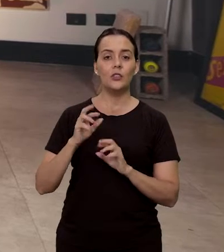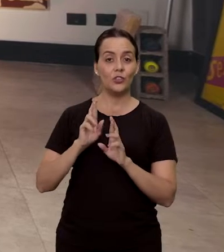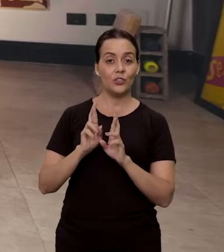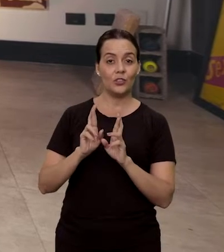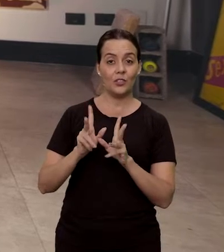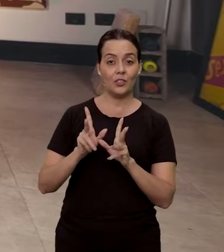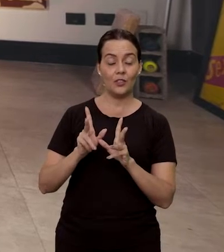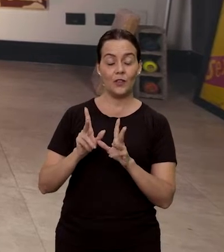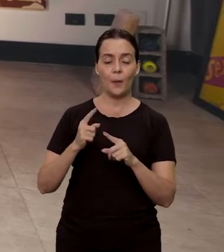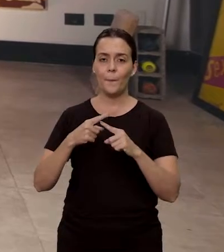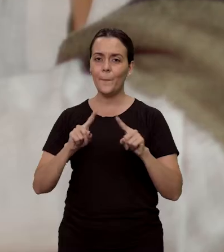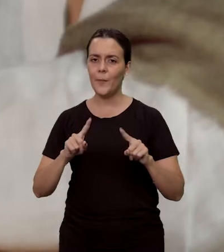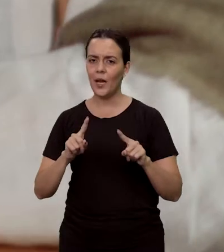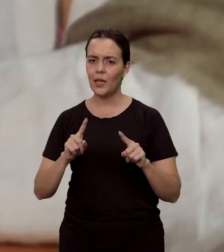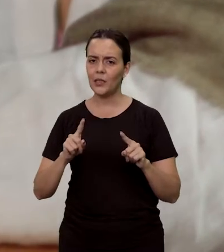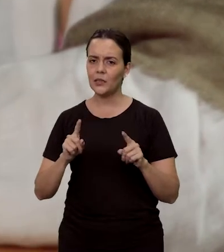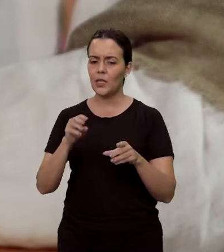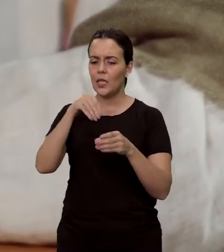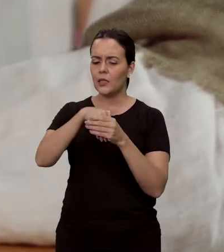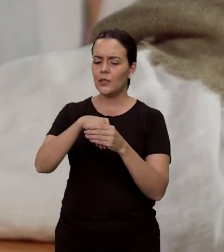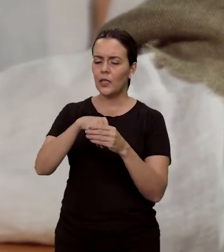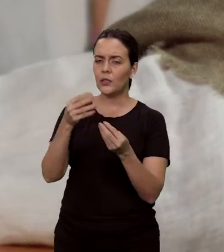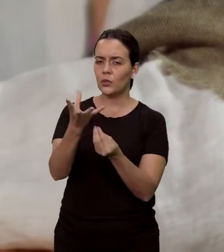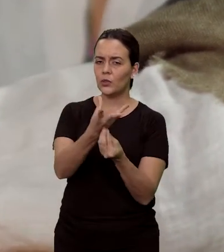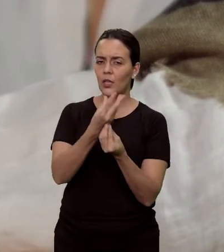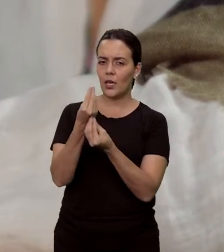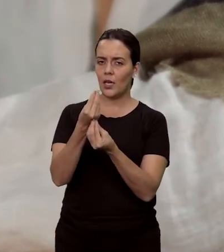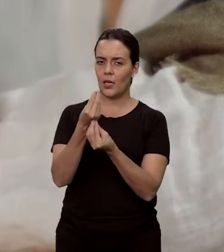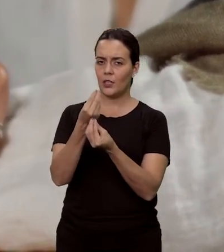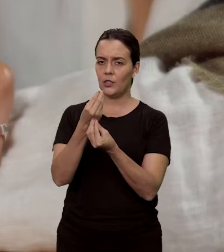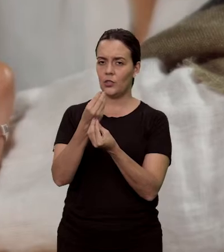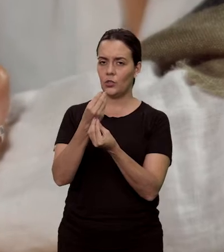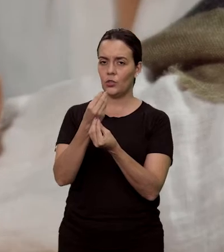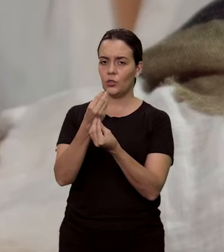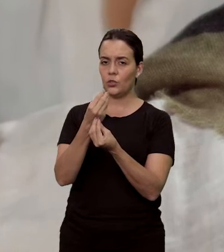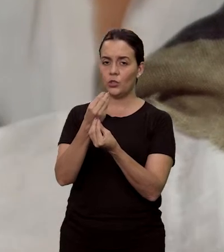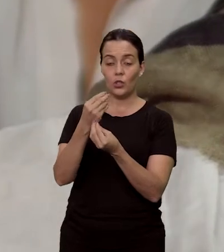mas o que é que está dentro da arte decolonial? A arte de manicômio, por exemplo.